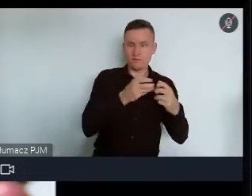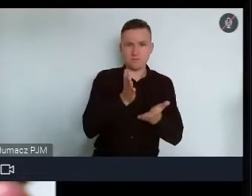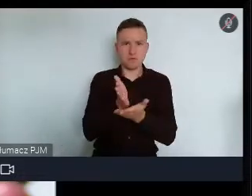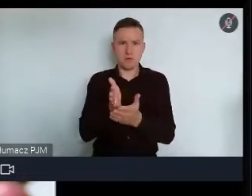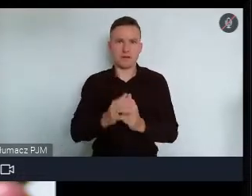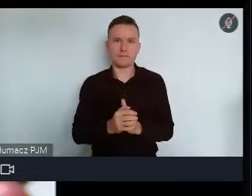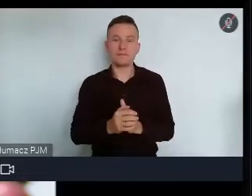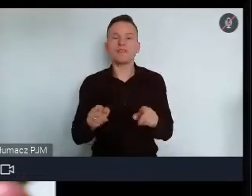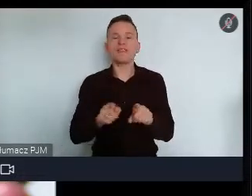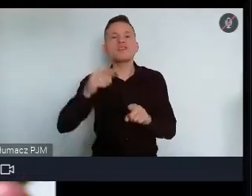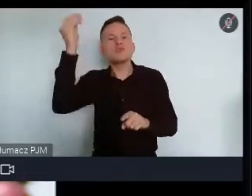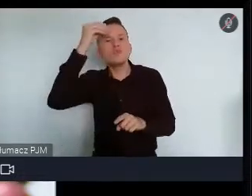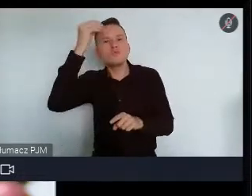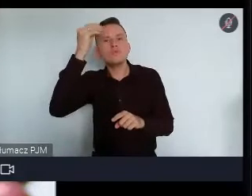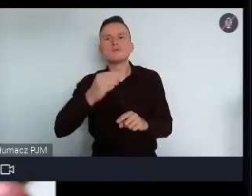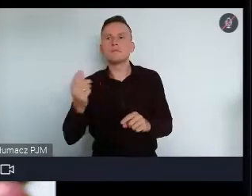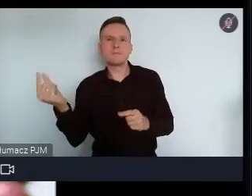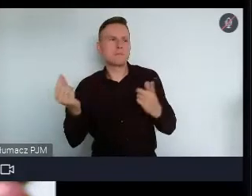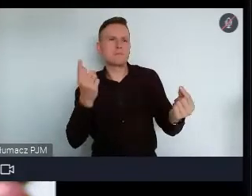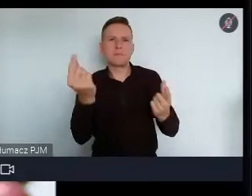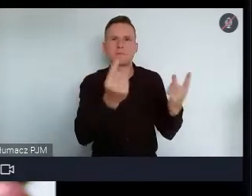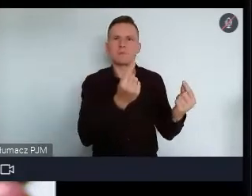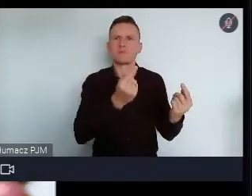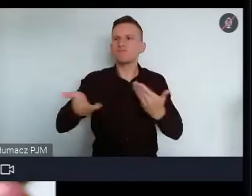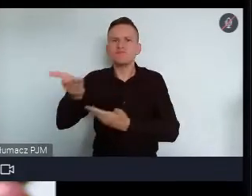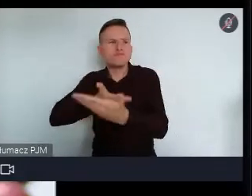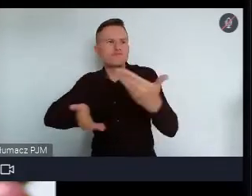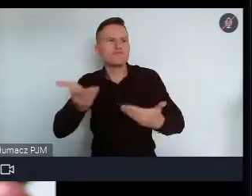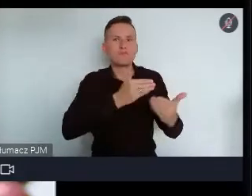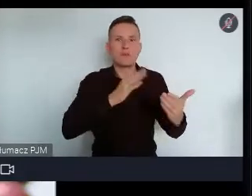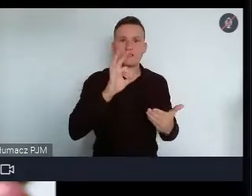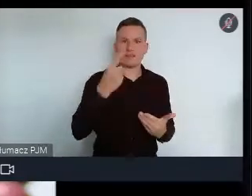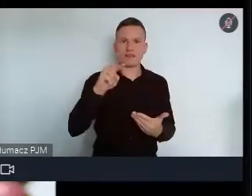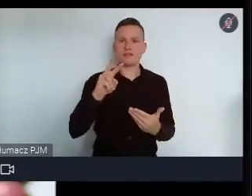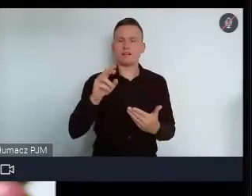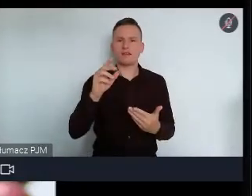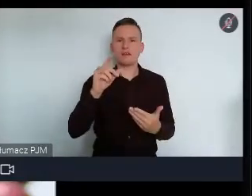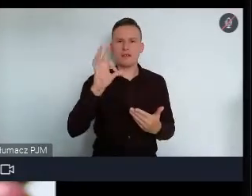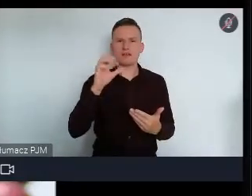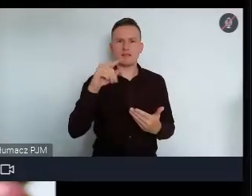które należy wdrożyć, aby osiągnąć SDG, a wizualizacje skutecznie ułatwiają wymianę poglądów